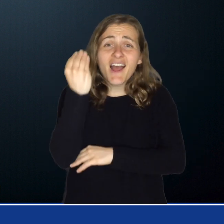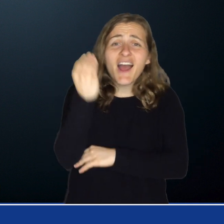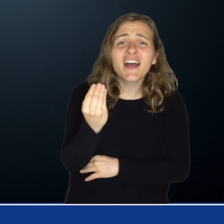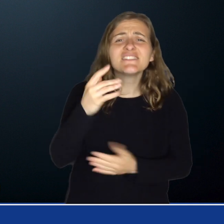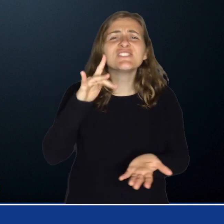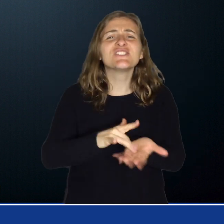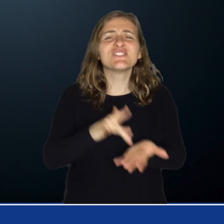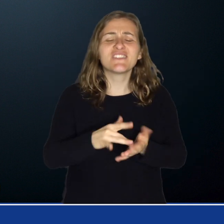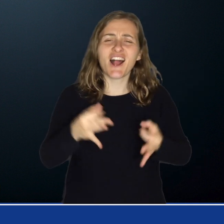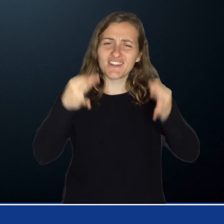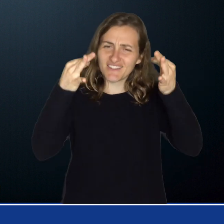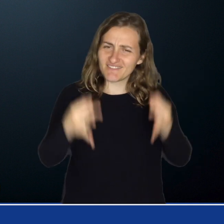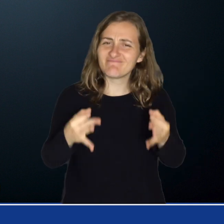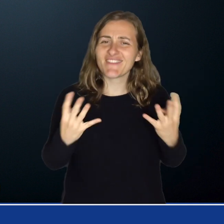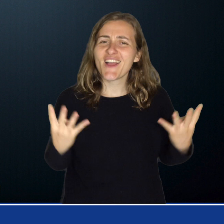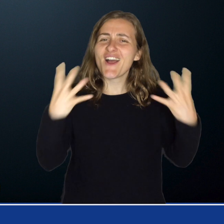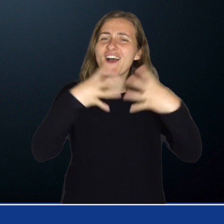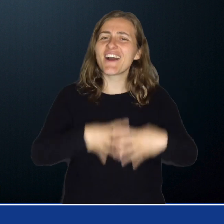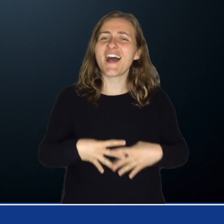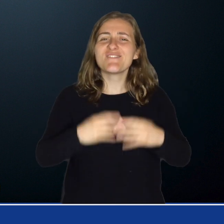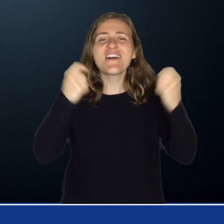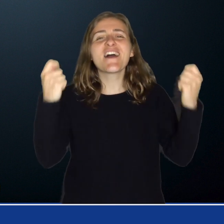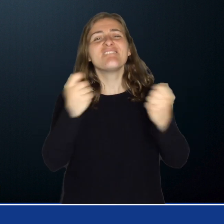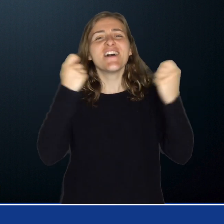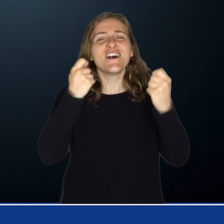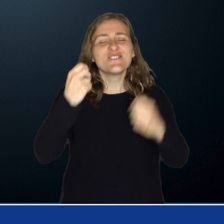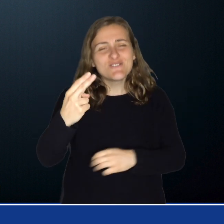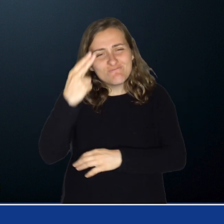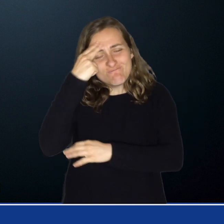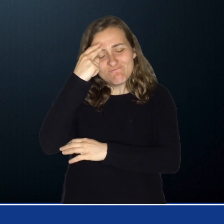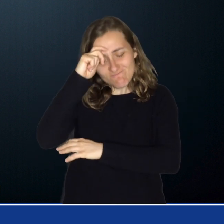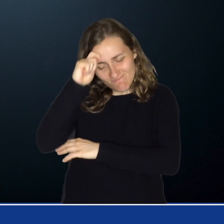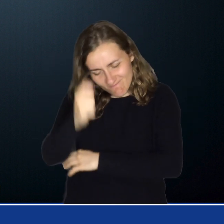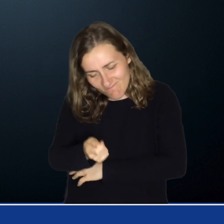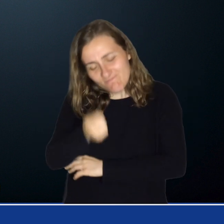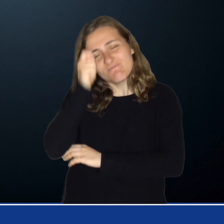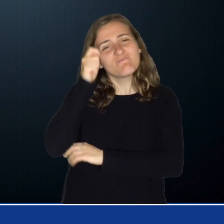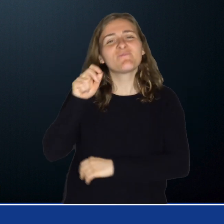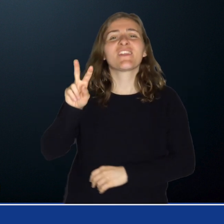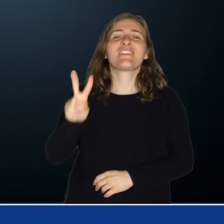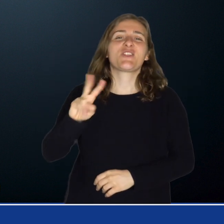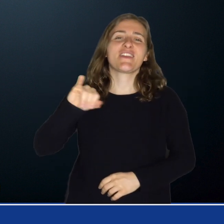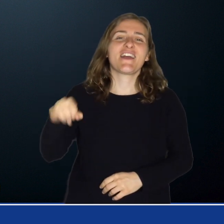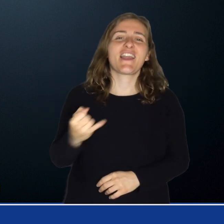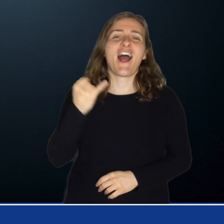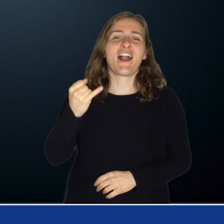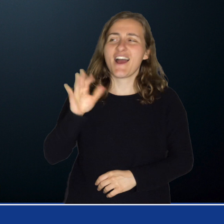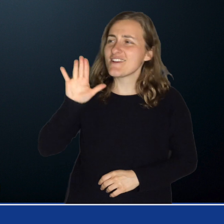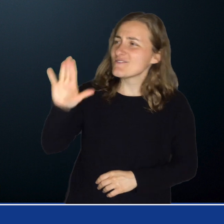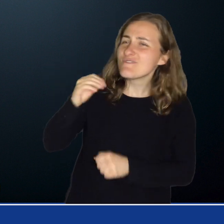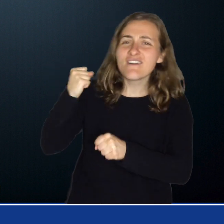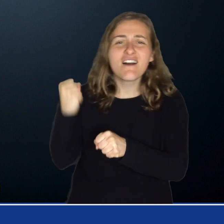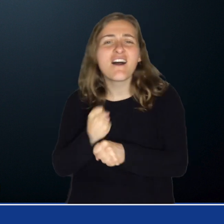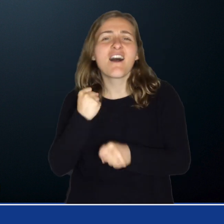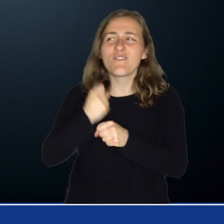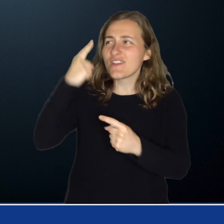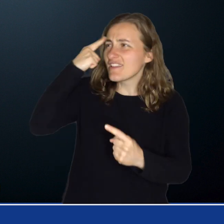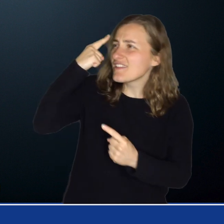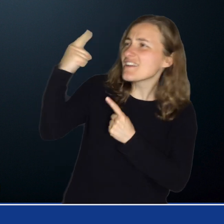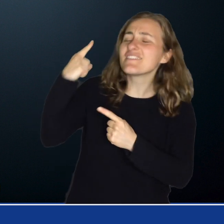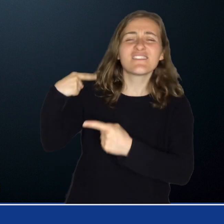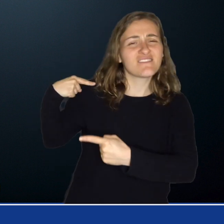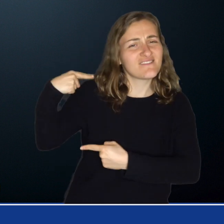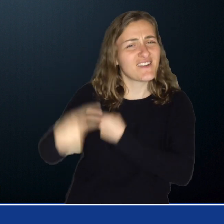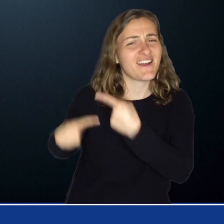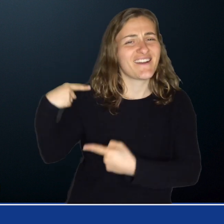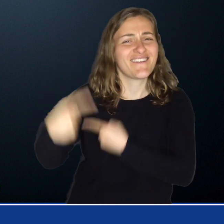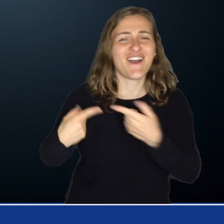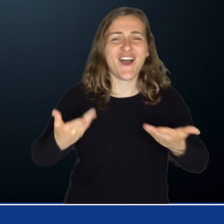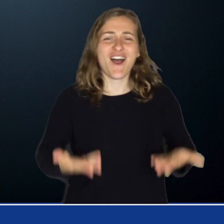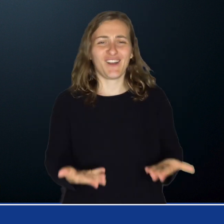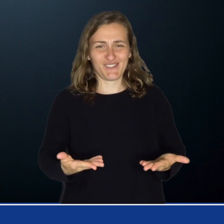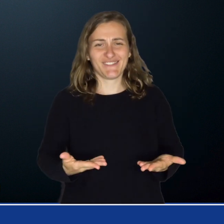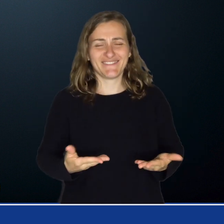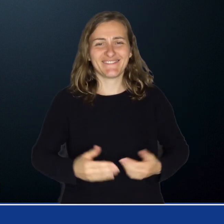La Sede Centrale ENS ha deciso di organizzare un evento commemorativo in onore di Ieralla, per tenere vivo il suo ricordo, le sue idee e il suo esempio.